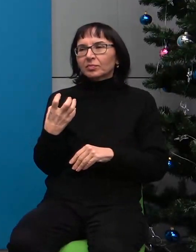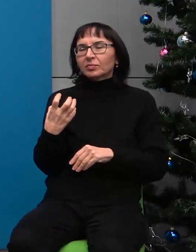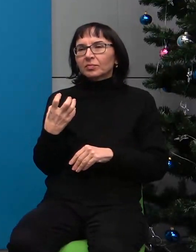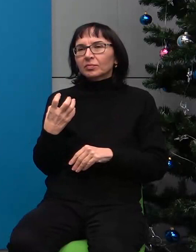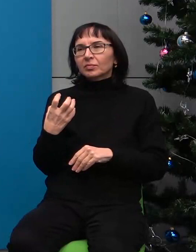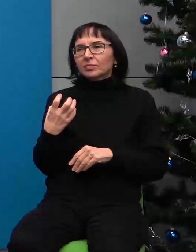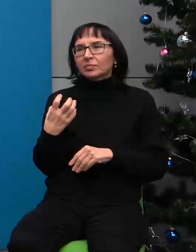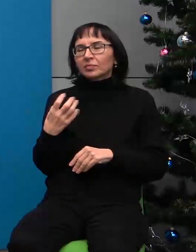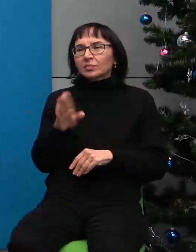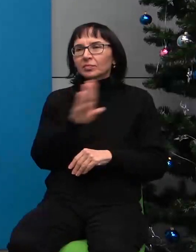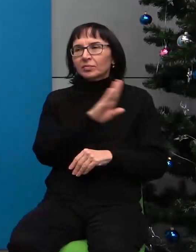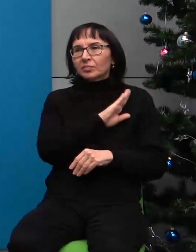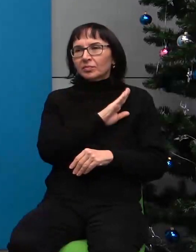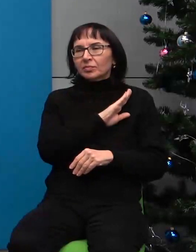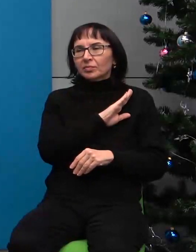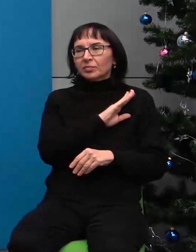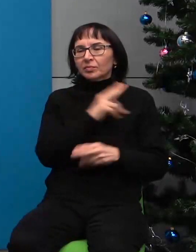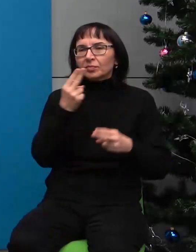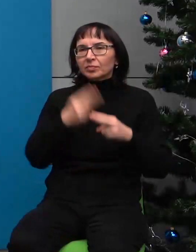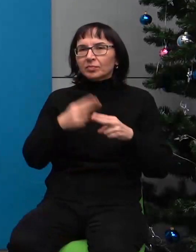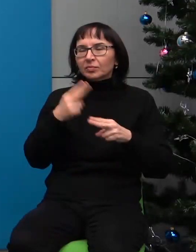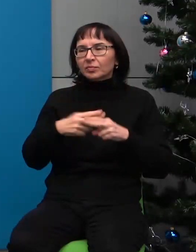Zmarł na białaczkę.